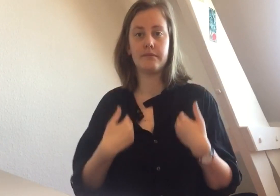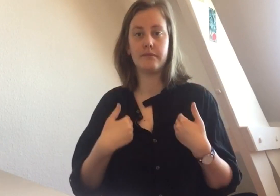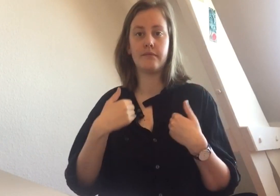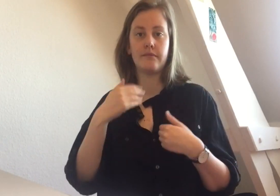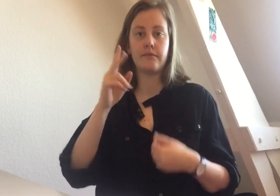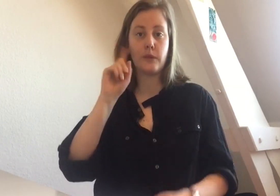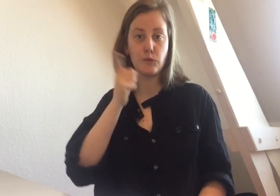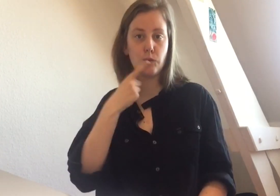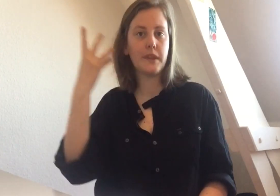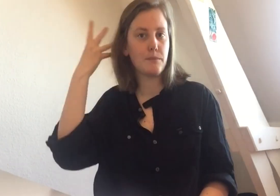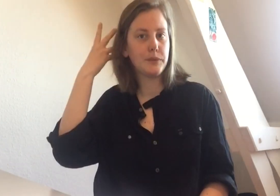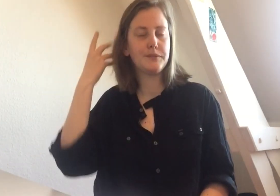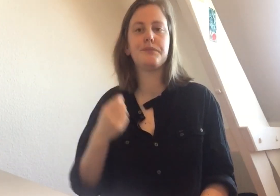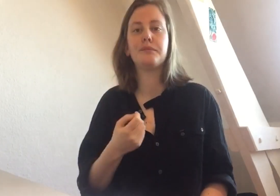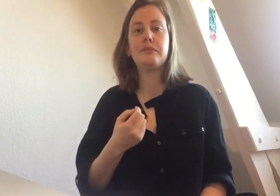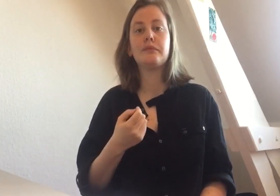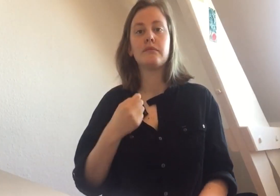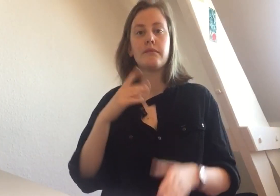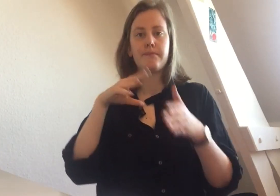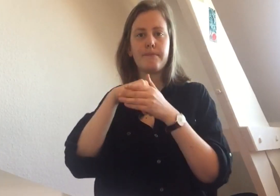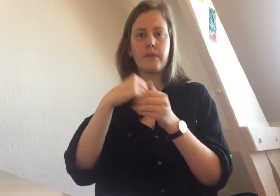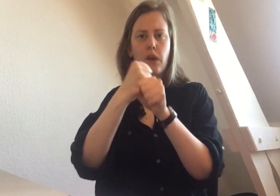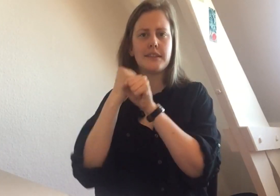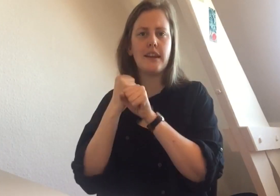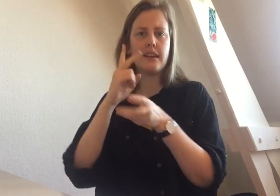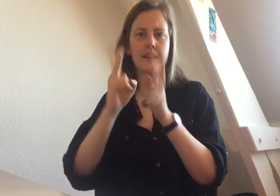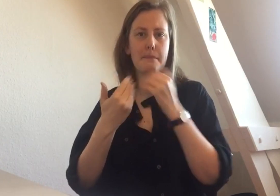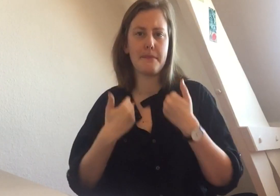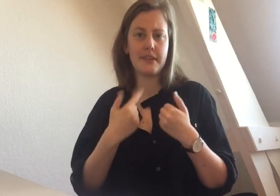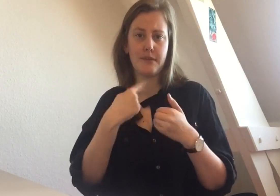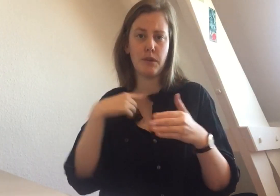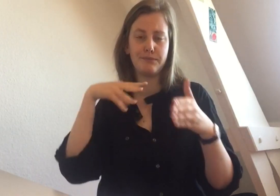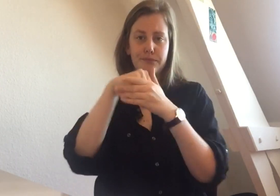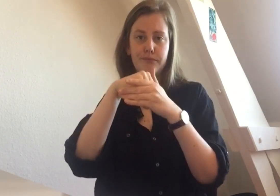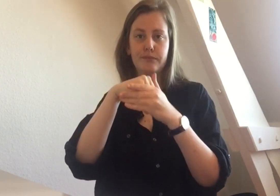Je suis sourde et implantée Je suis une ancienne interne du Kap Signes